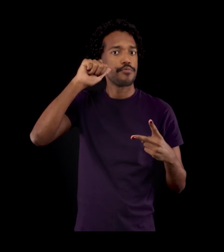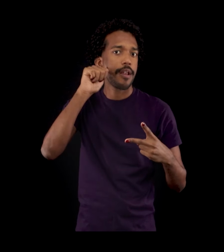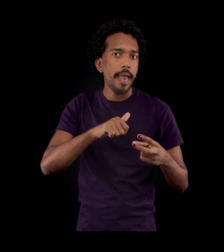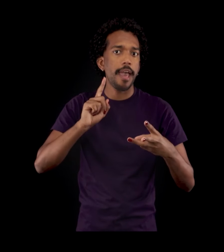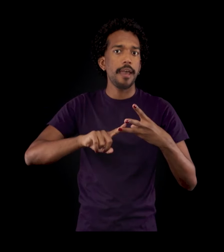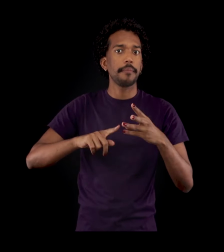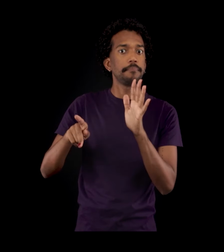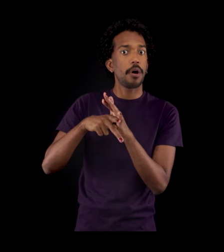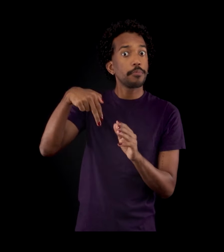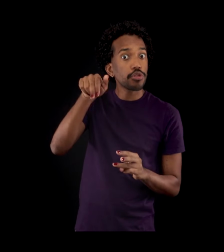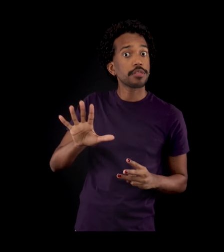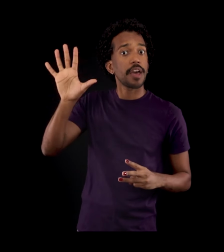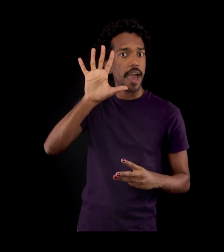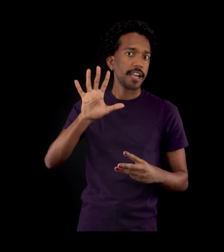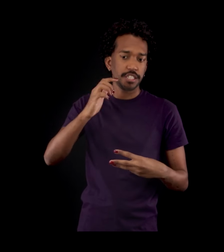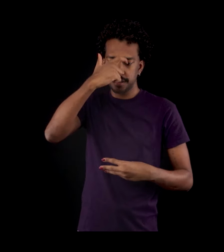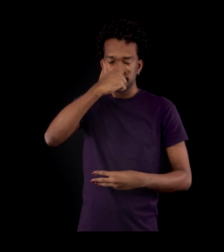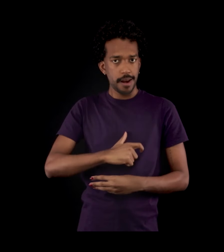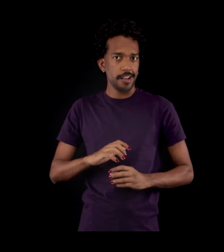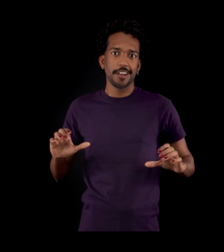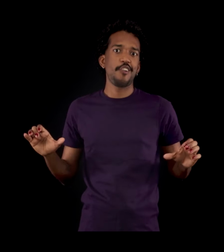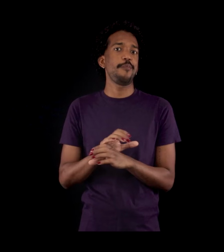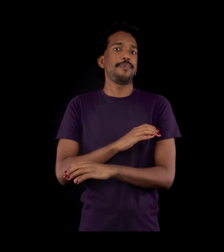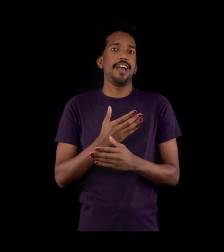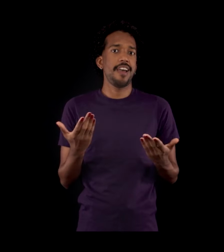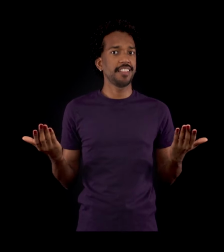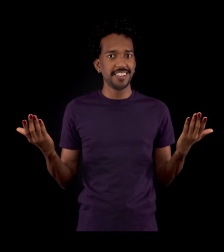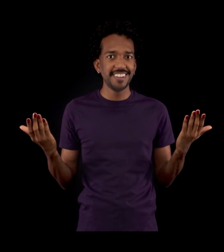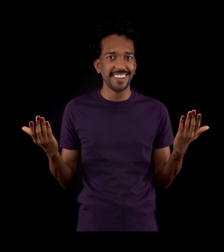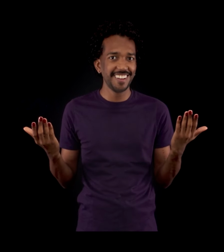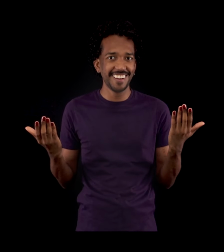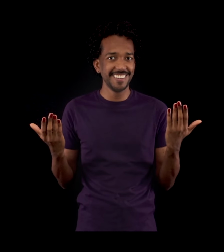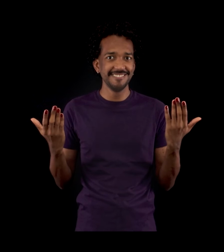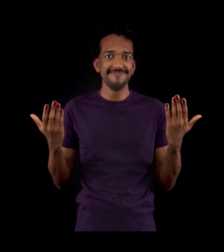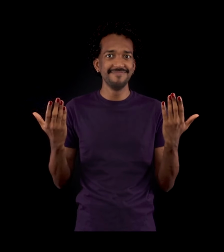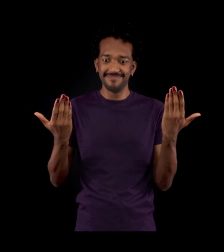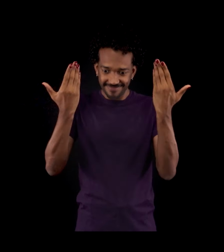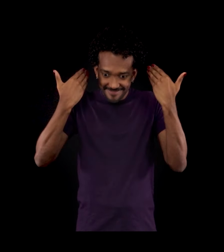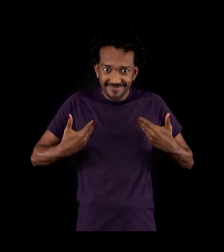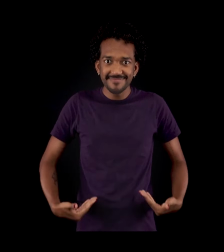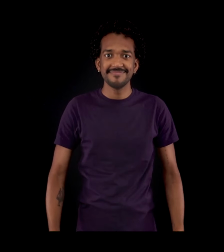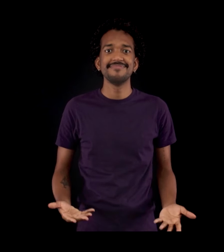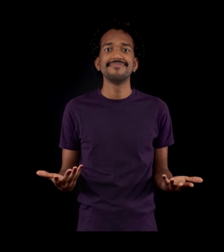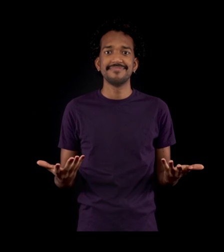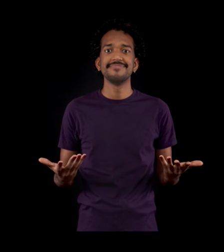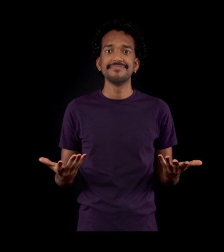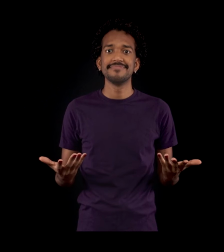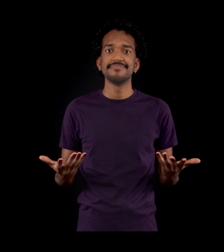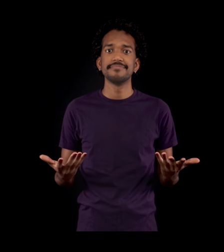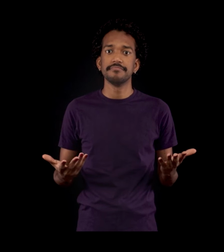Na íntegra, inteira, já assumidíssima,